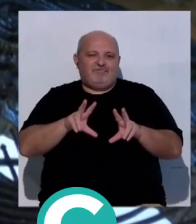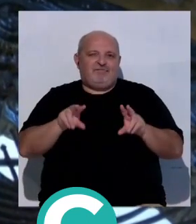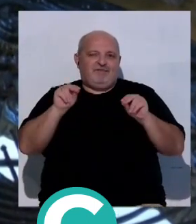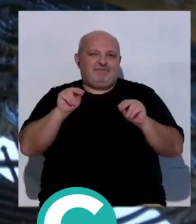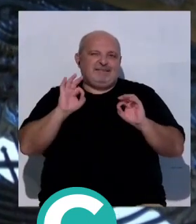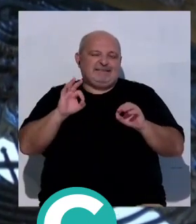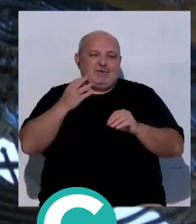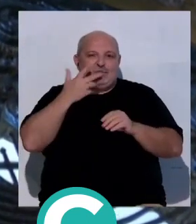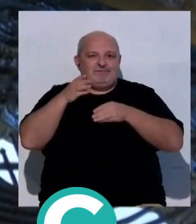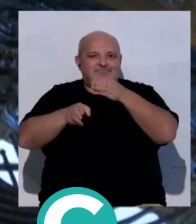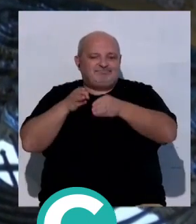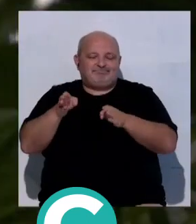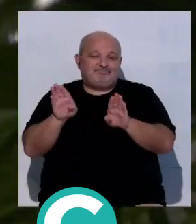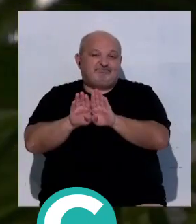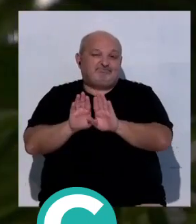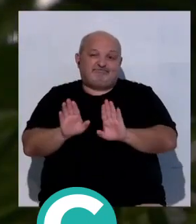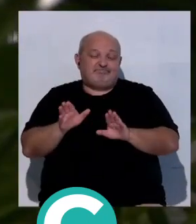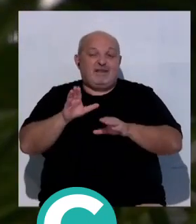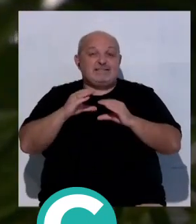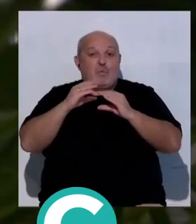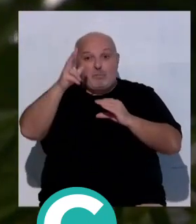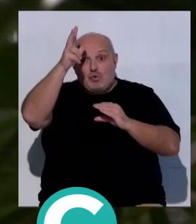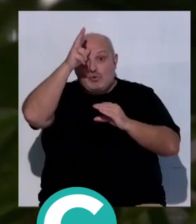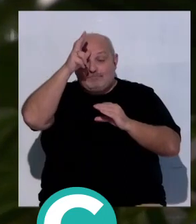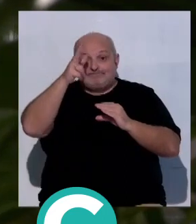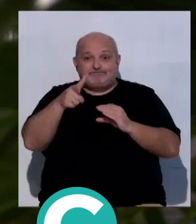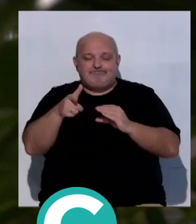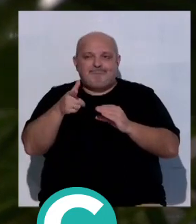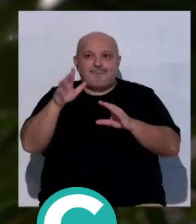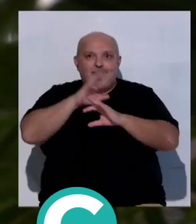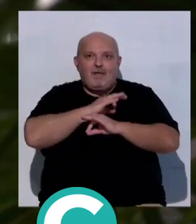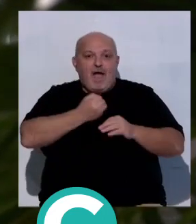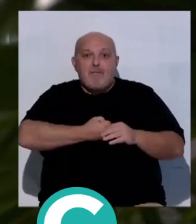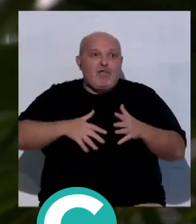plocia ni tampoco un sándwich de pollo ayudará a quitar en la madrugada del viernes Santo El